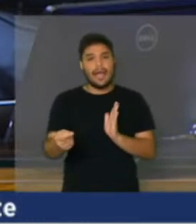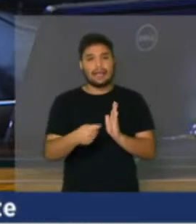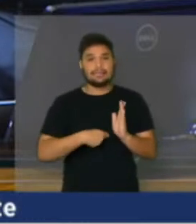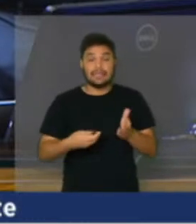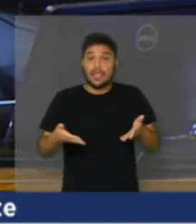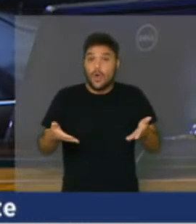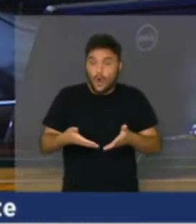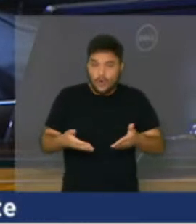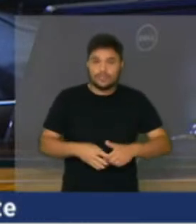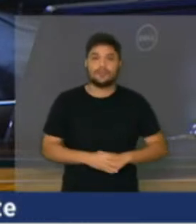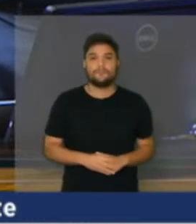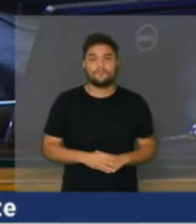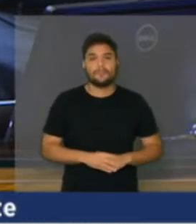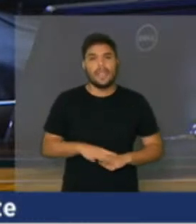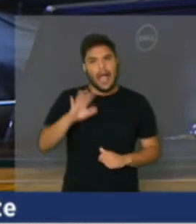AMANHÃ DA COMISSÃO ESPECIAL